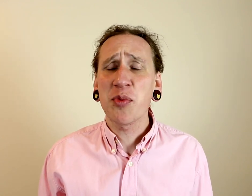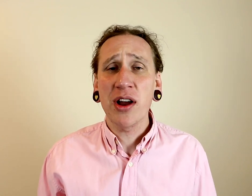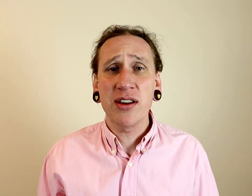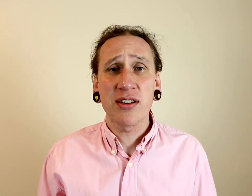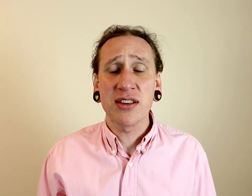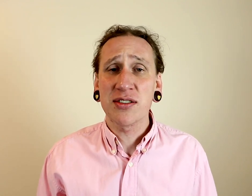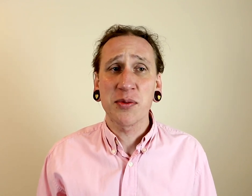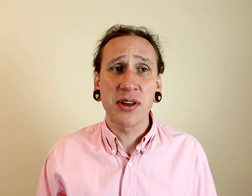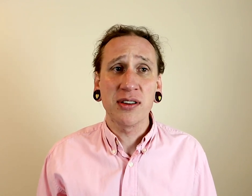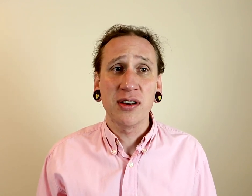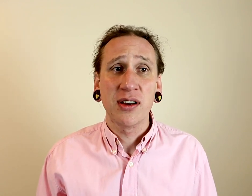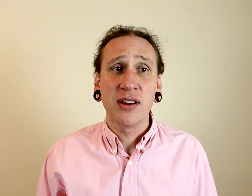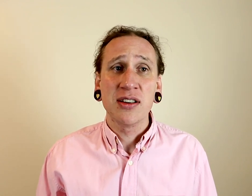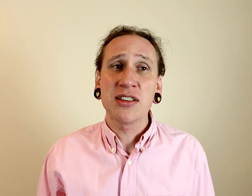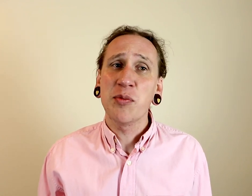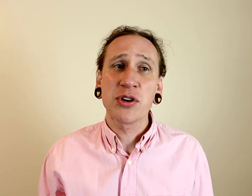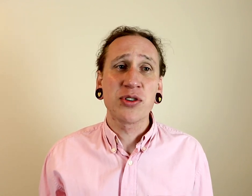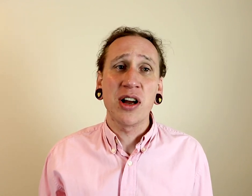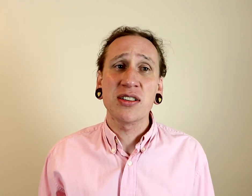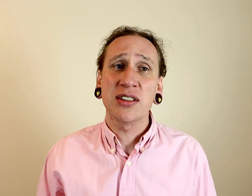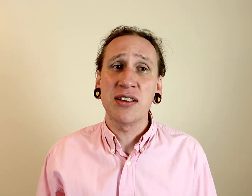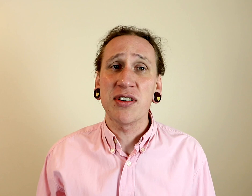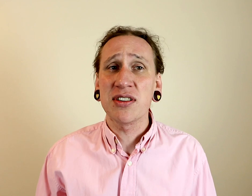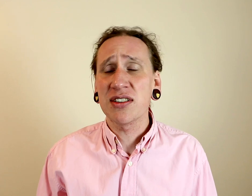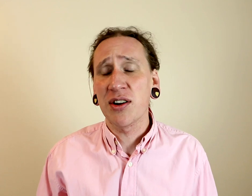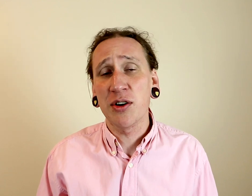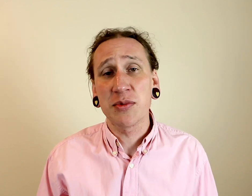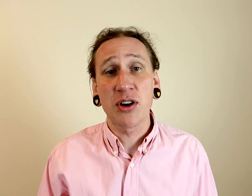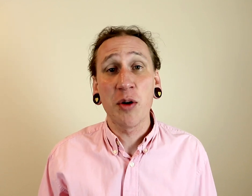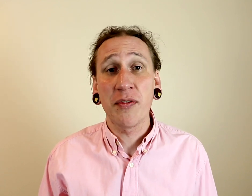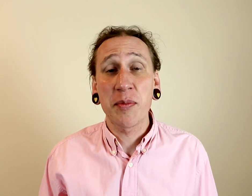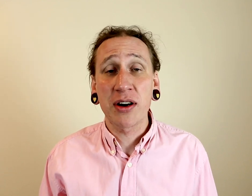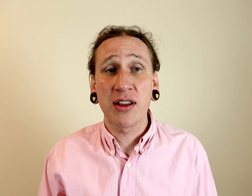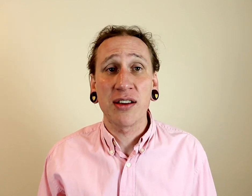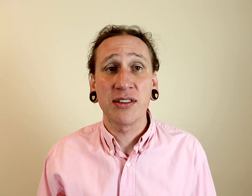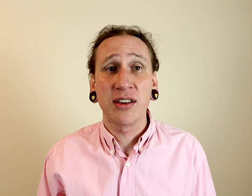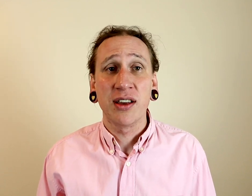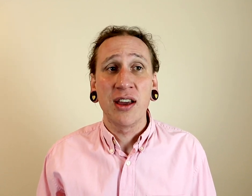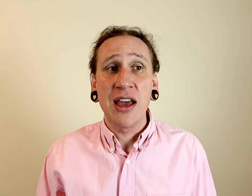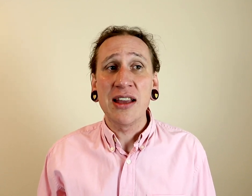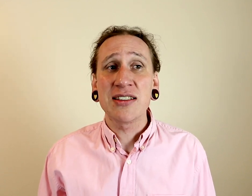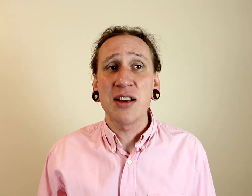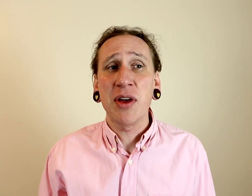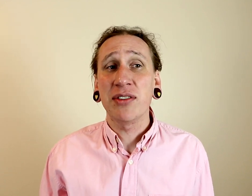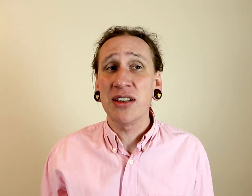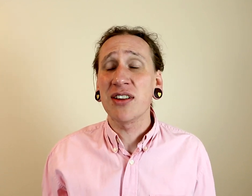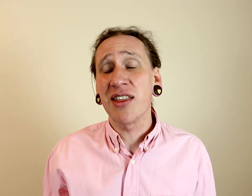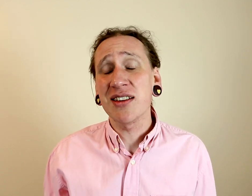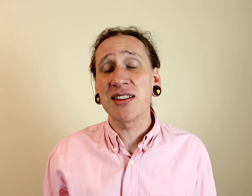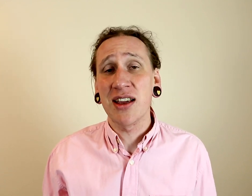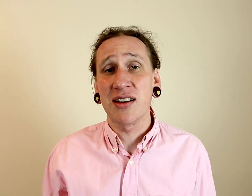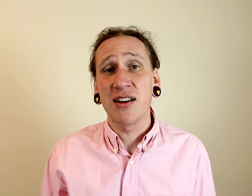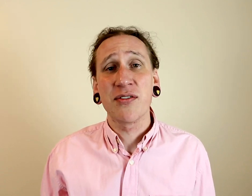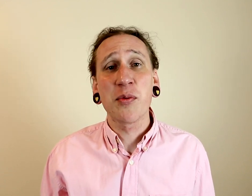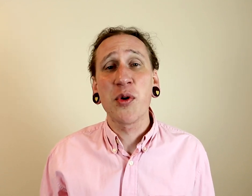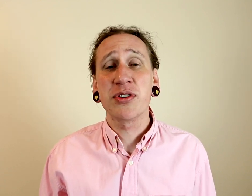Algunos fueron traídos aquí contra su voluntad, algunos se sintieron atraídos a dejar sus hogares lejanos con la esperanza de una vida mejor, y algunos han vivido en esta tierra